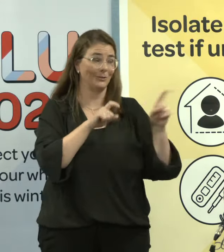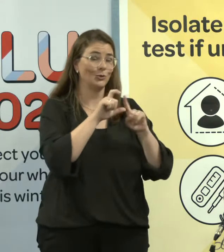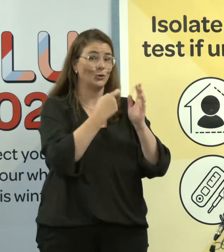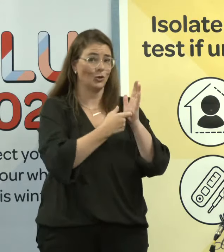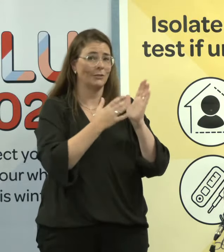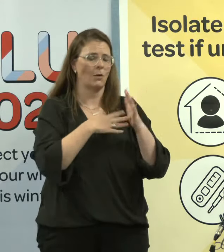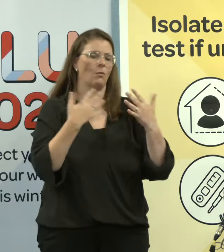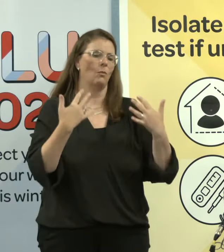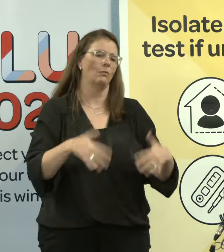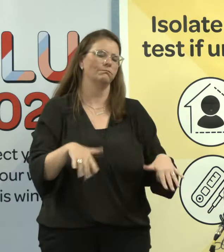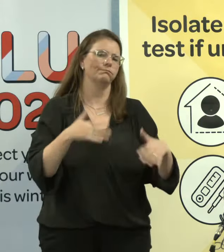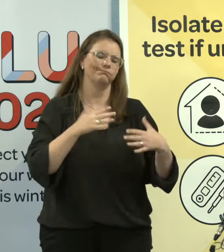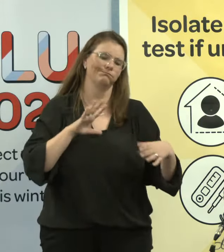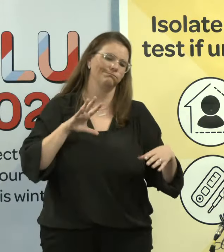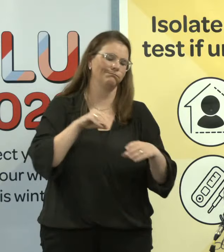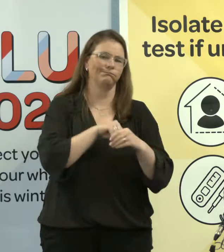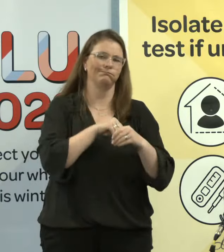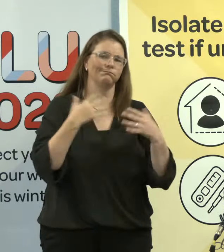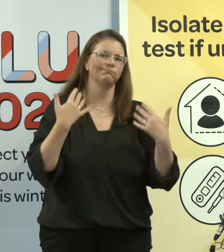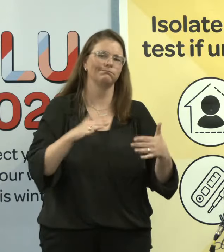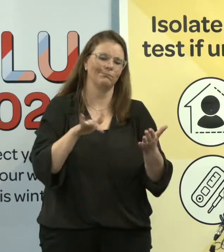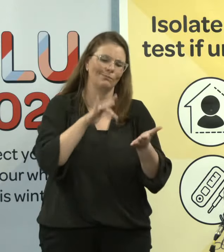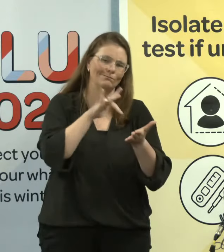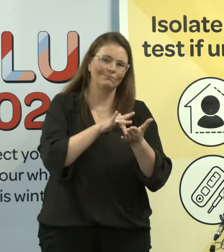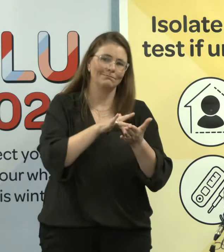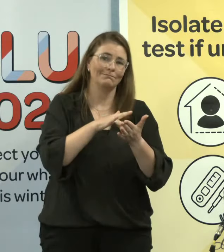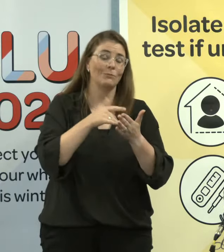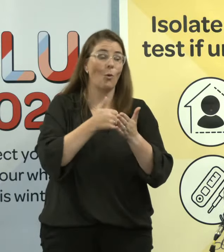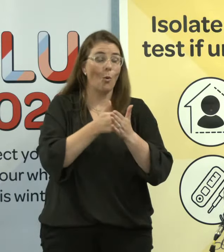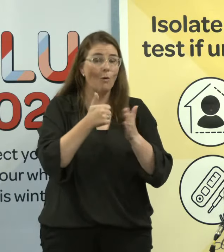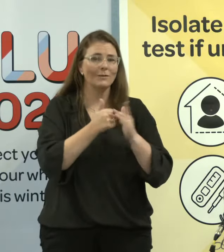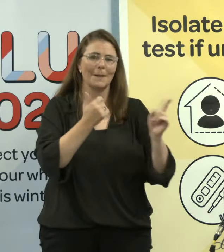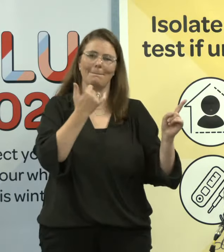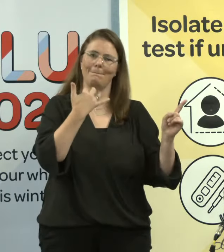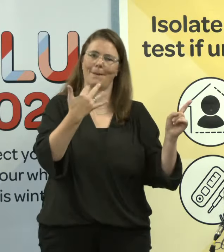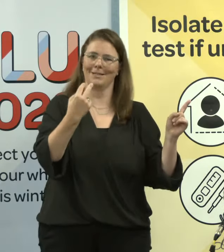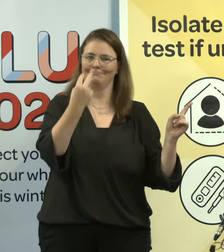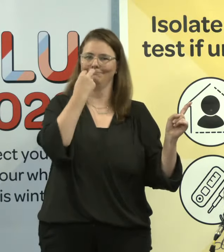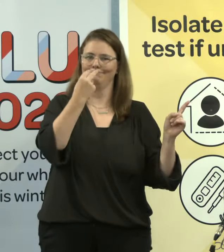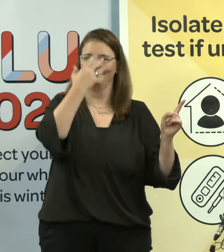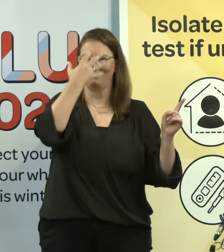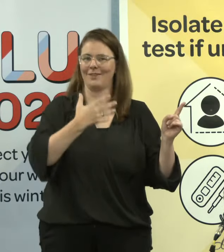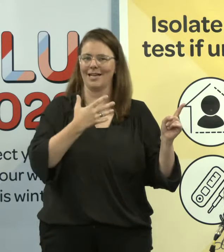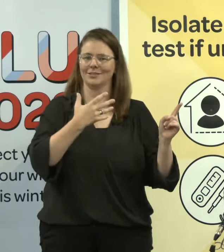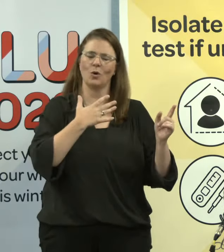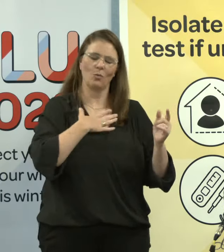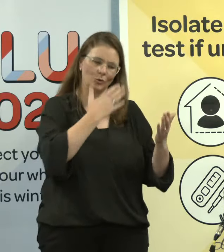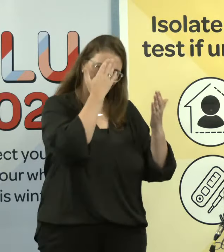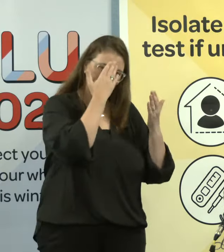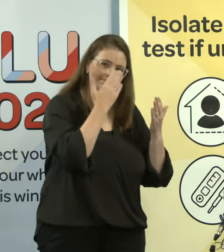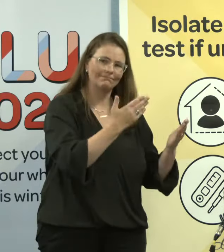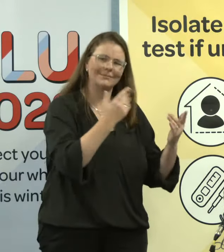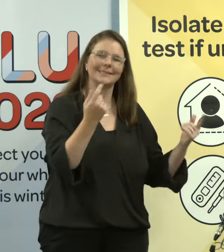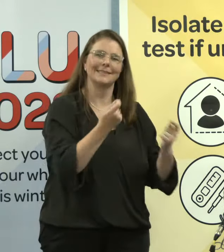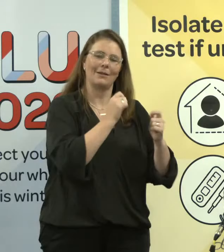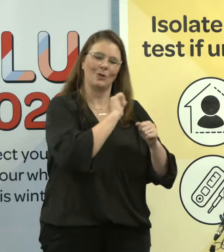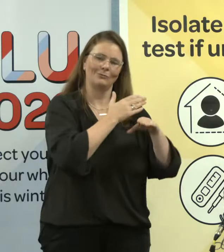kotahi takitahi, a ko te tikanga kua tutuki i a tatou katoa he aha me oati tatou. I runga i